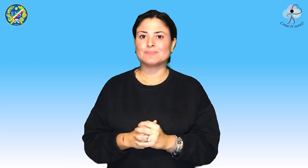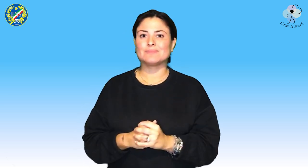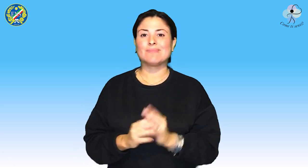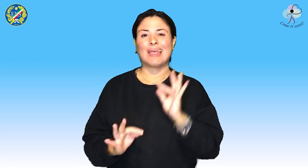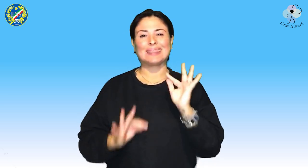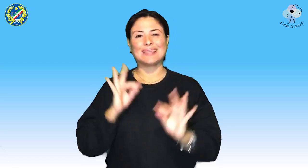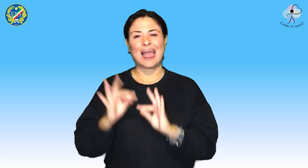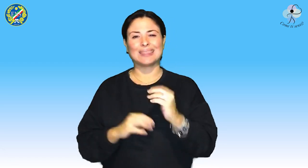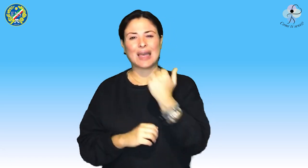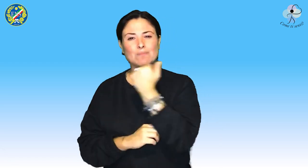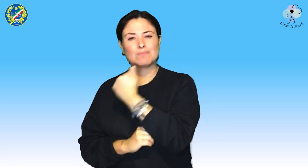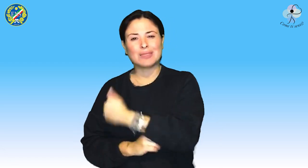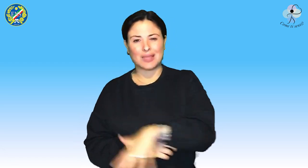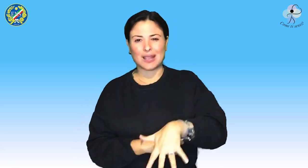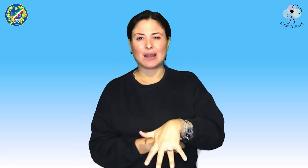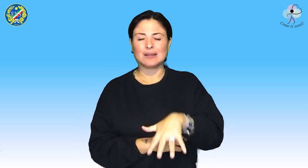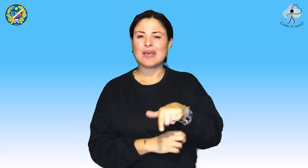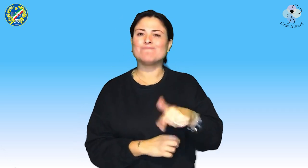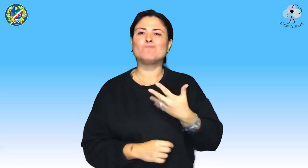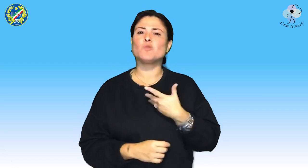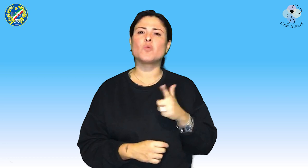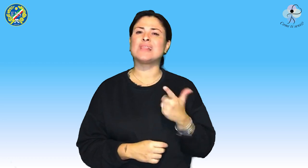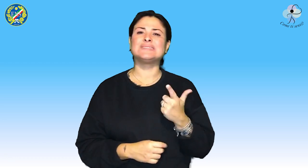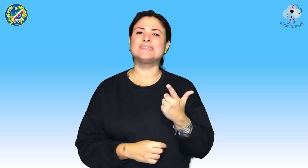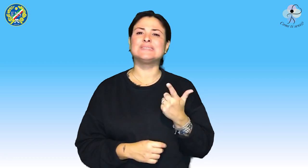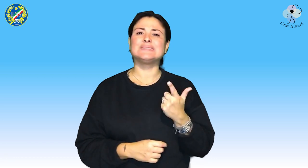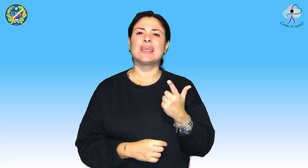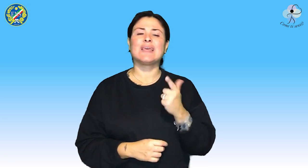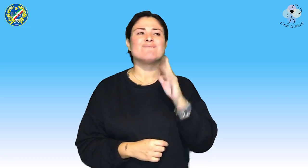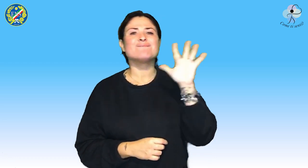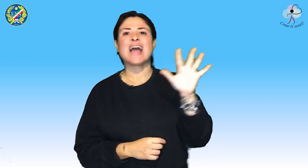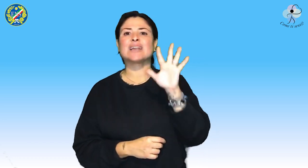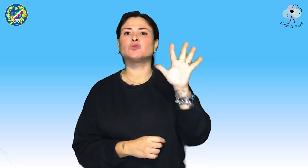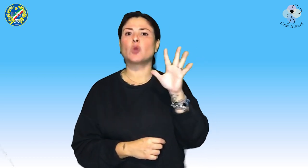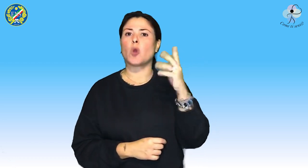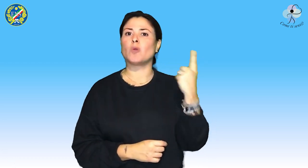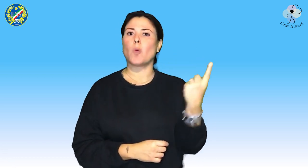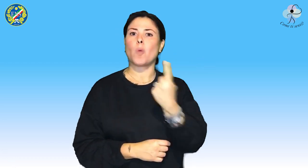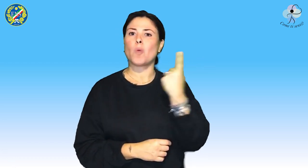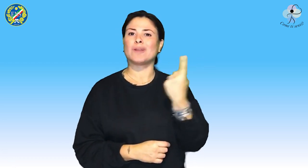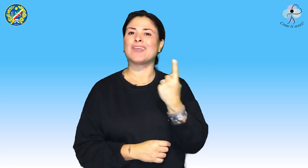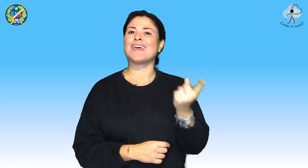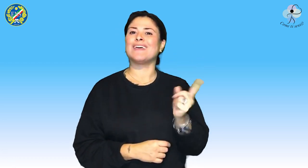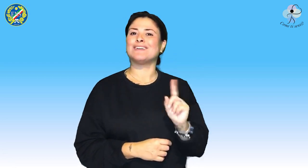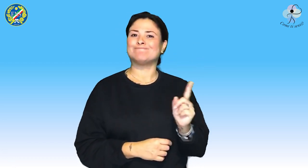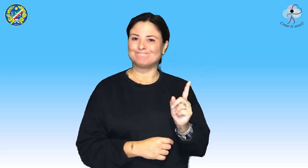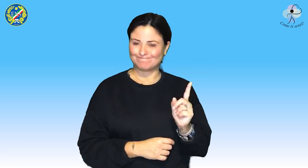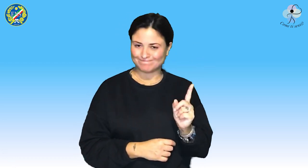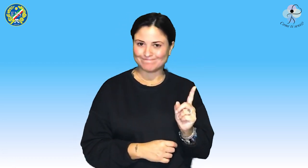Non esiste una versione unica della dieta mediterranea